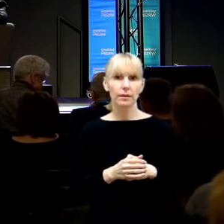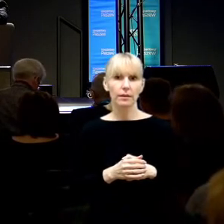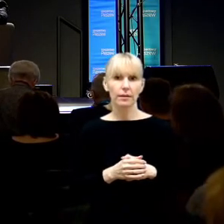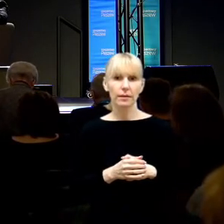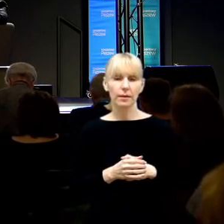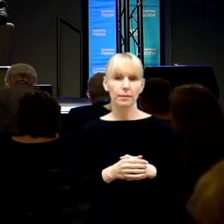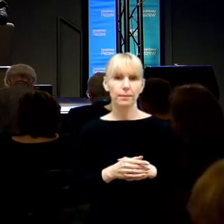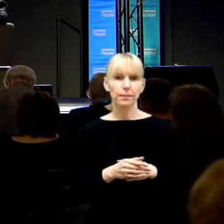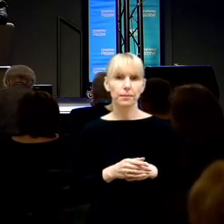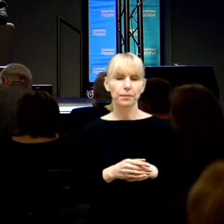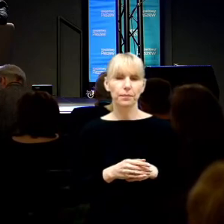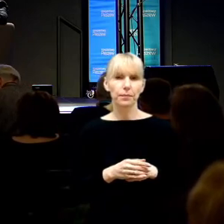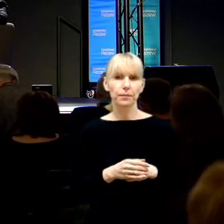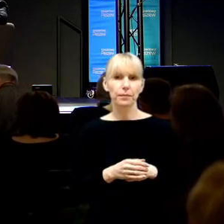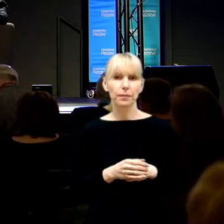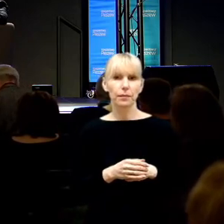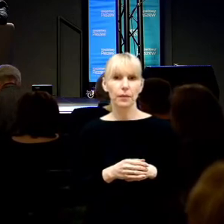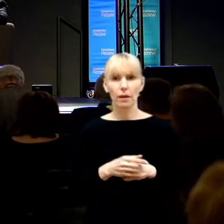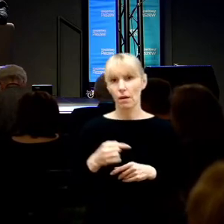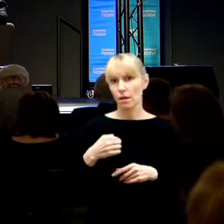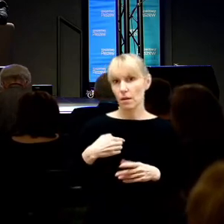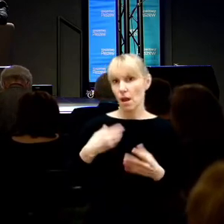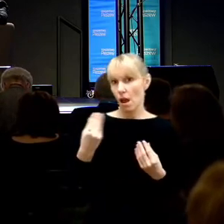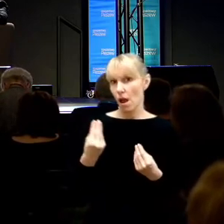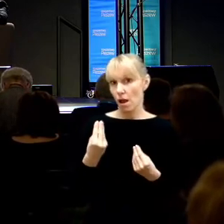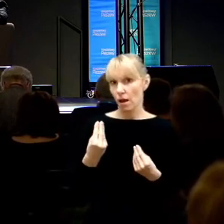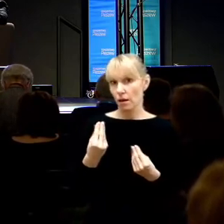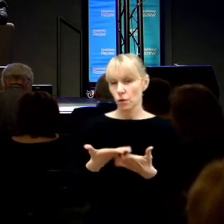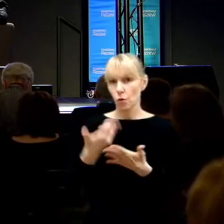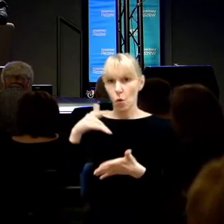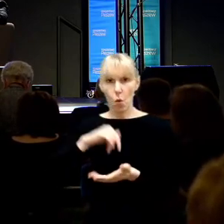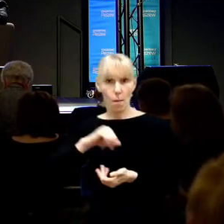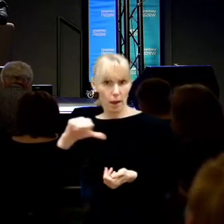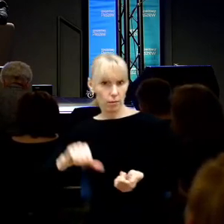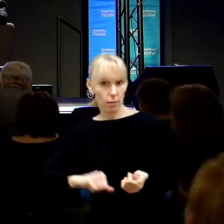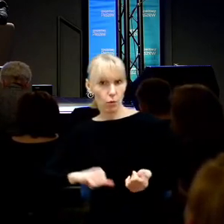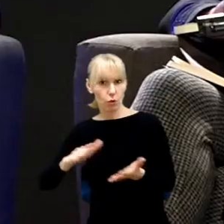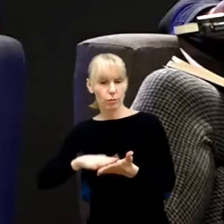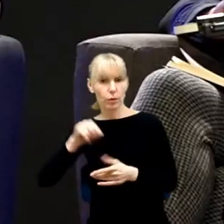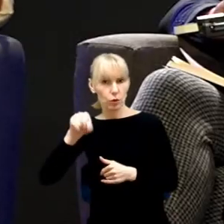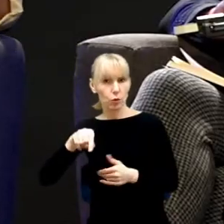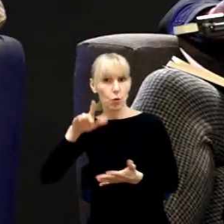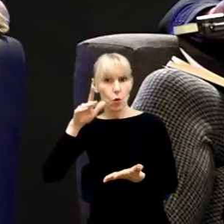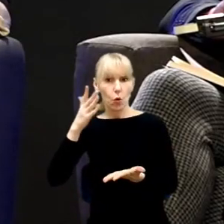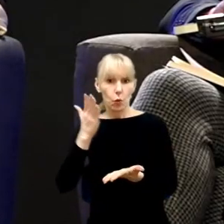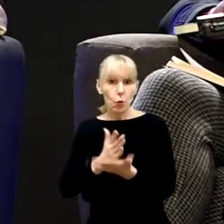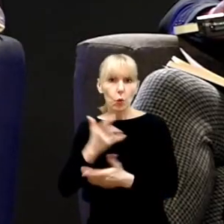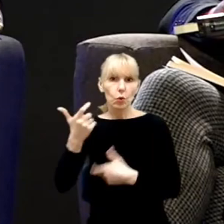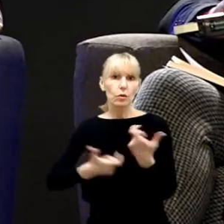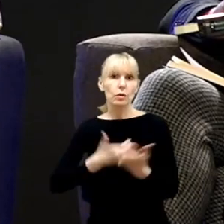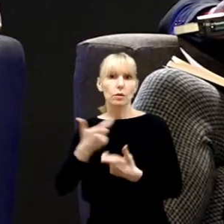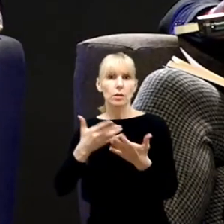że ja jestem zachwycona tym, co Pan burmistrz już tutaj zrobił z całym zespołem osób.